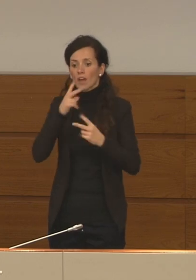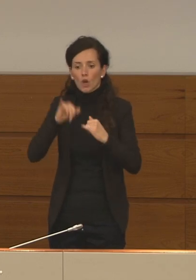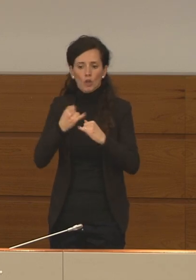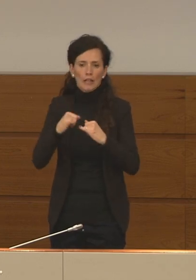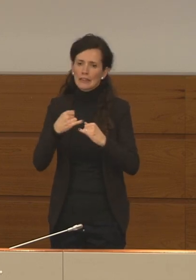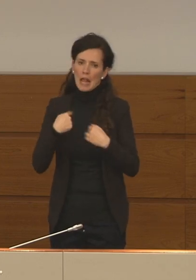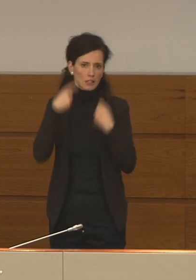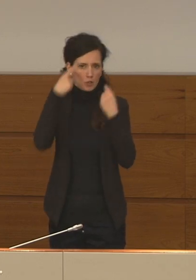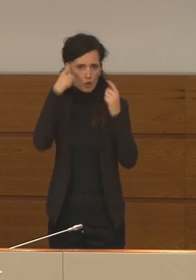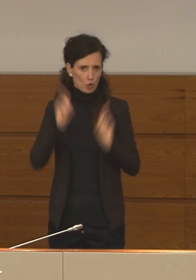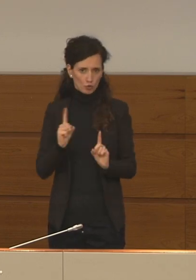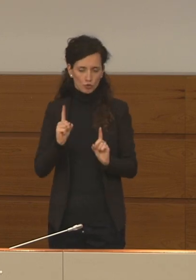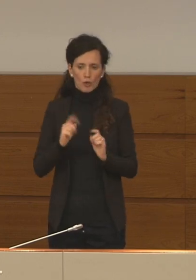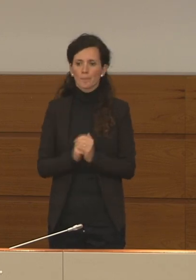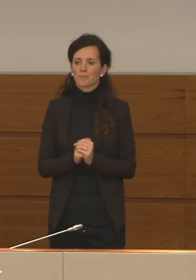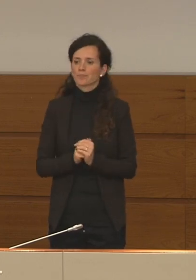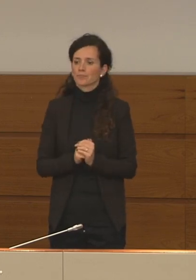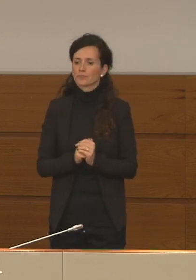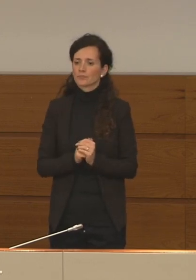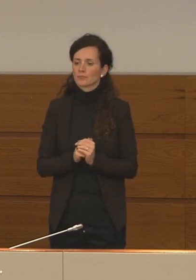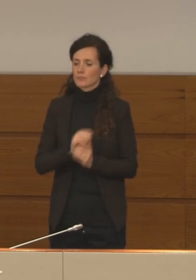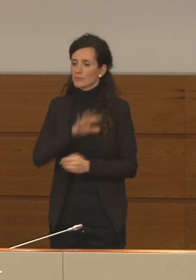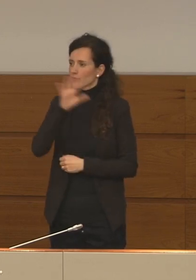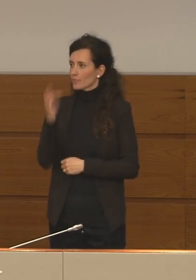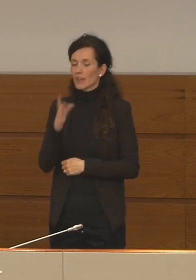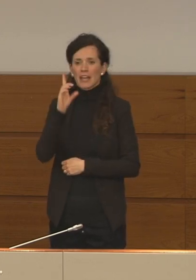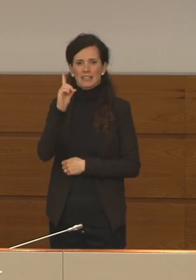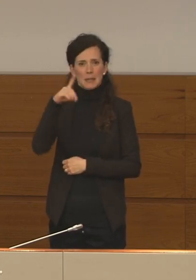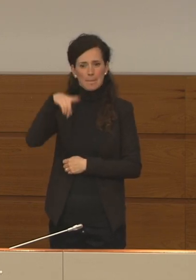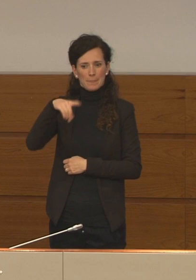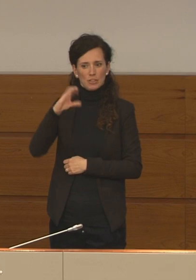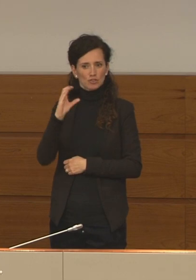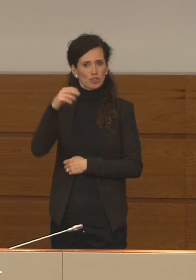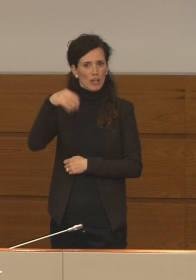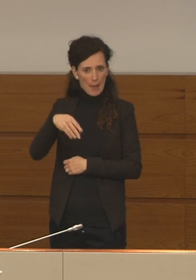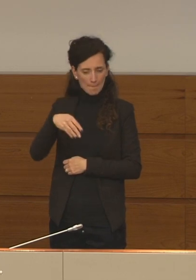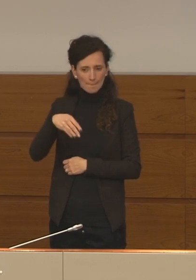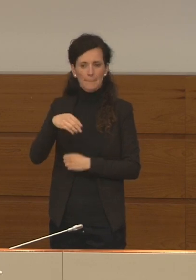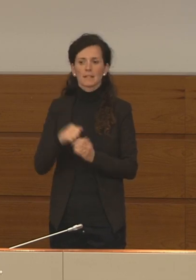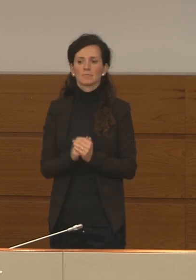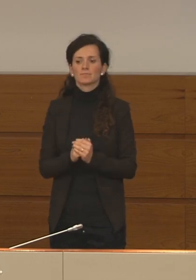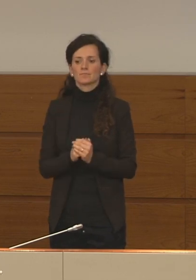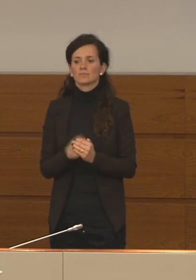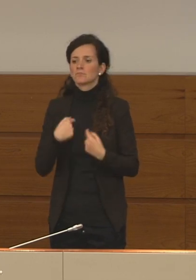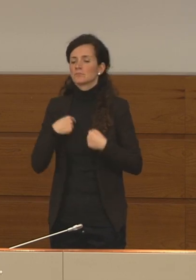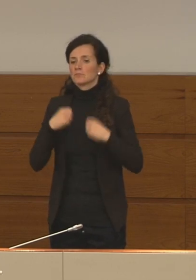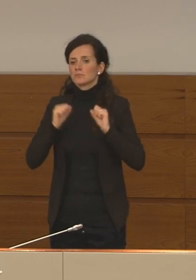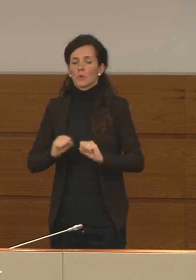L'altra partita è sul Dpcm quello che possiamo dire è che in